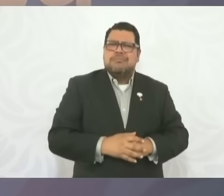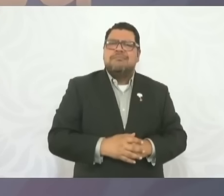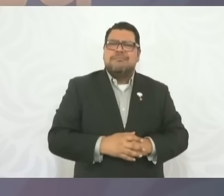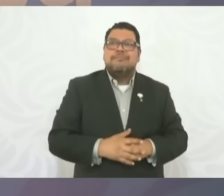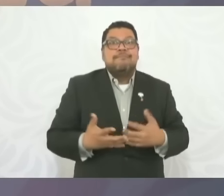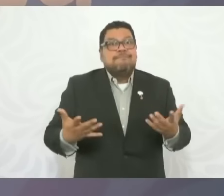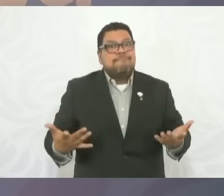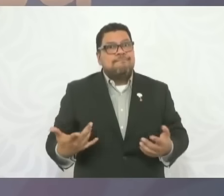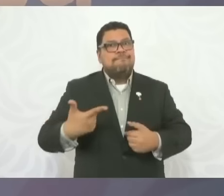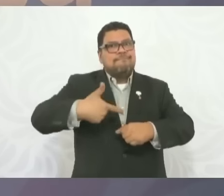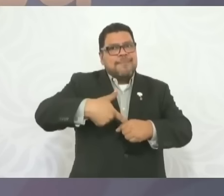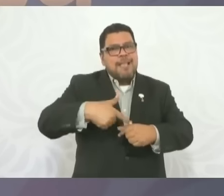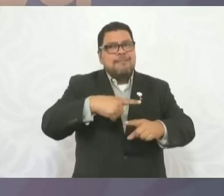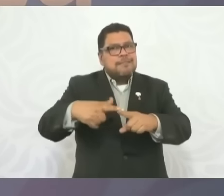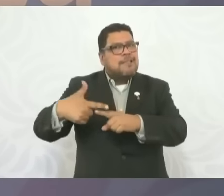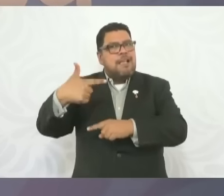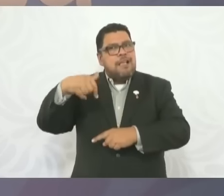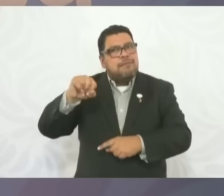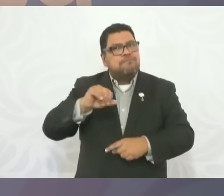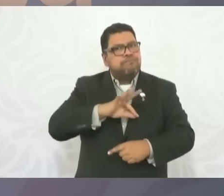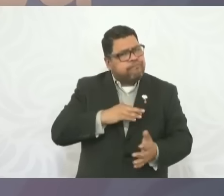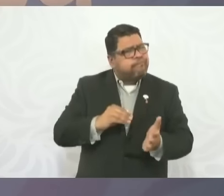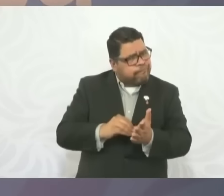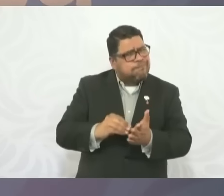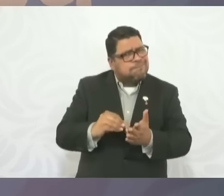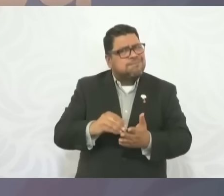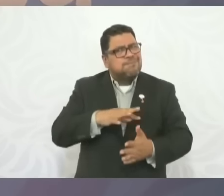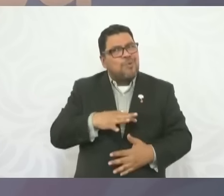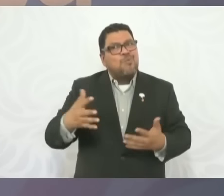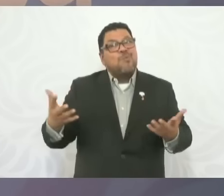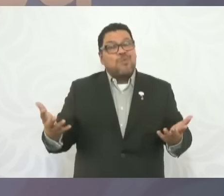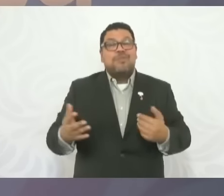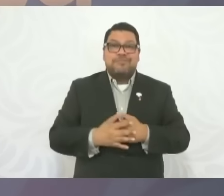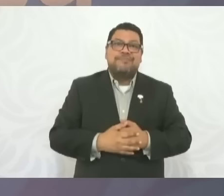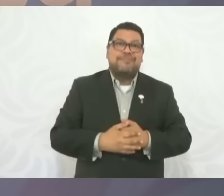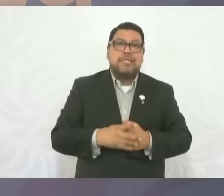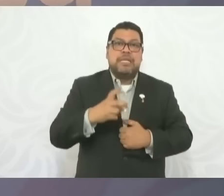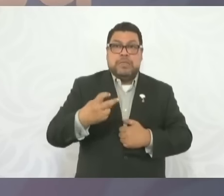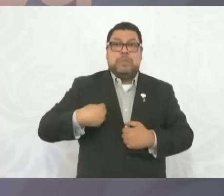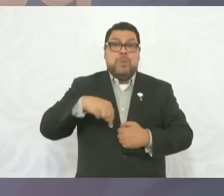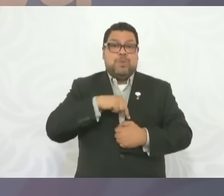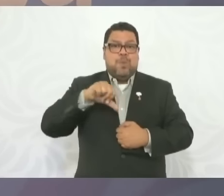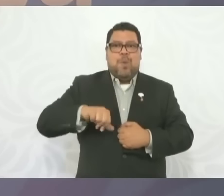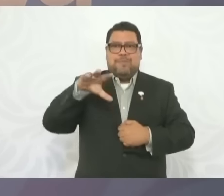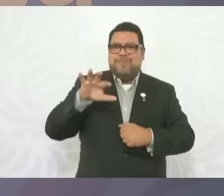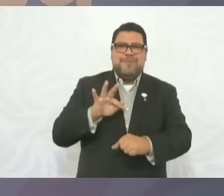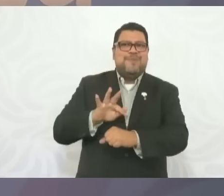enfrentar la situación actual si no hubiéramos tenido recuperado el sistema de refinación